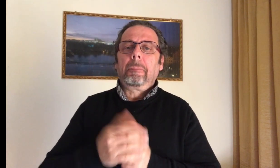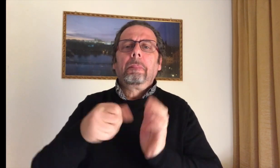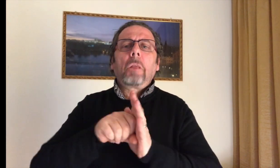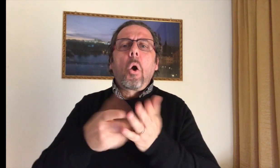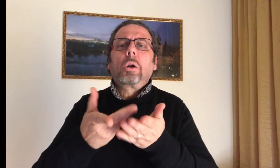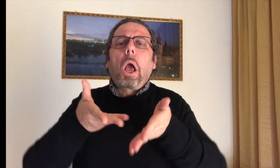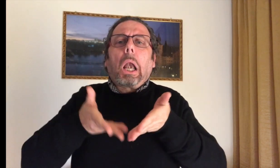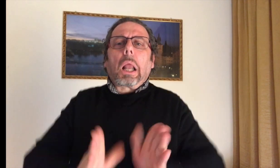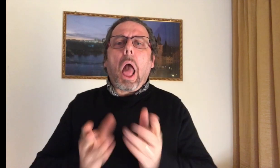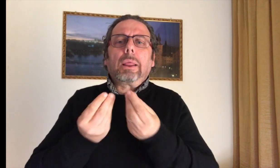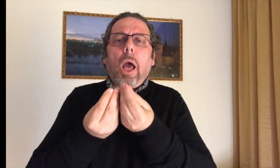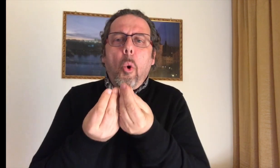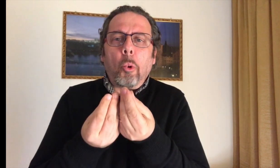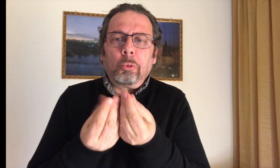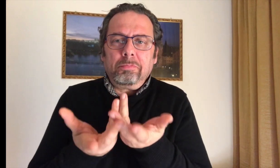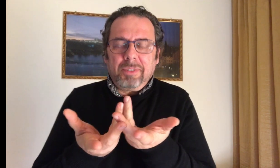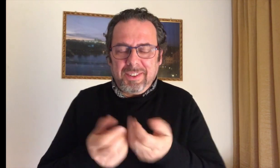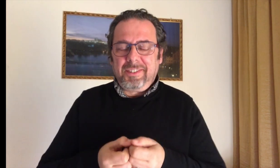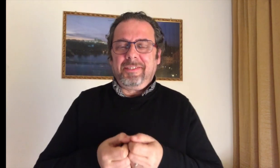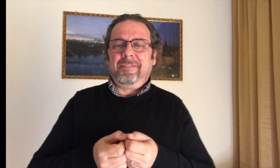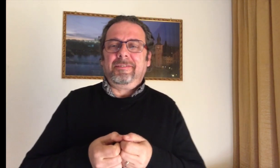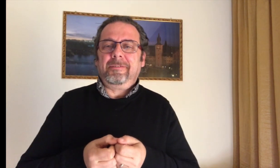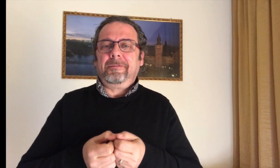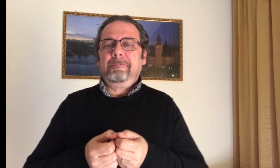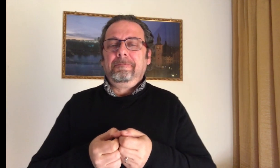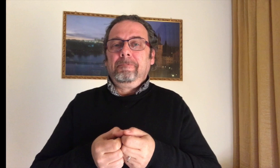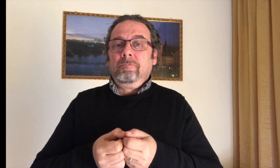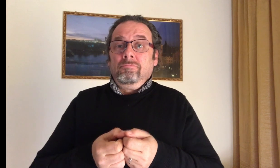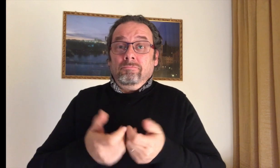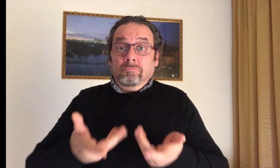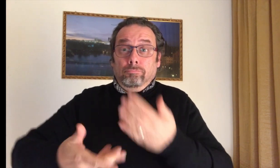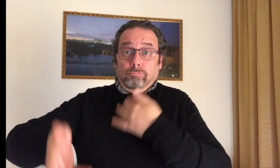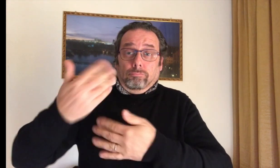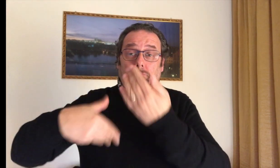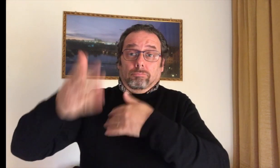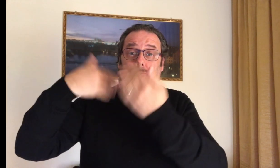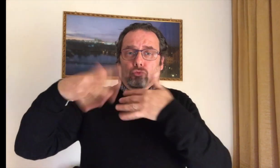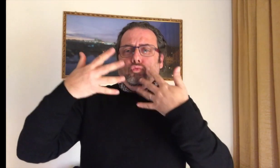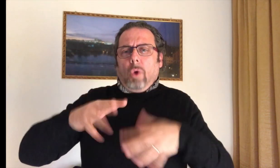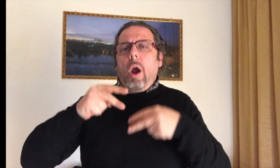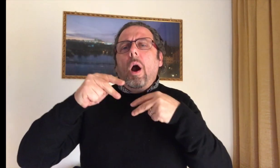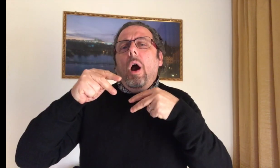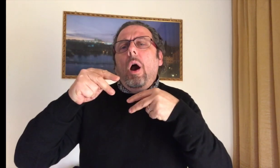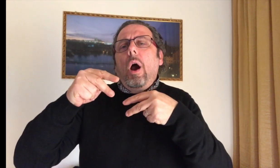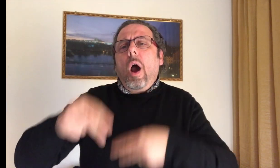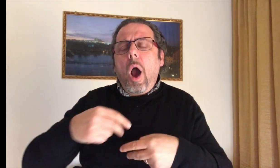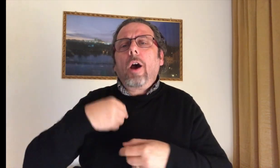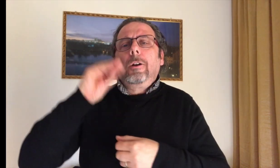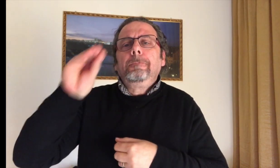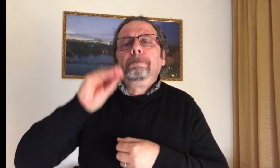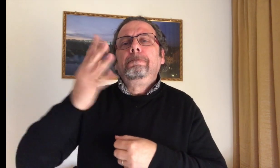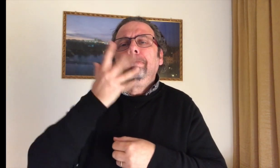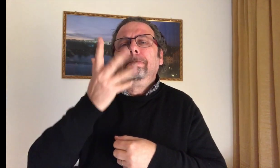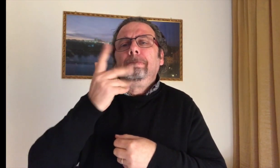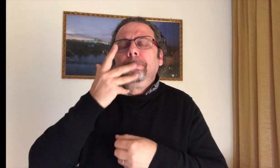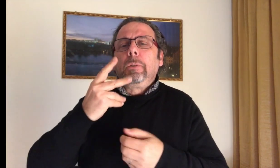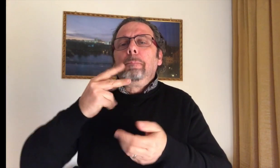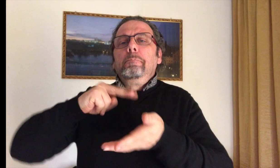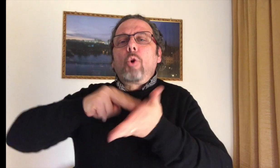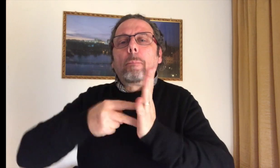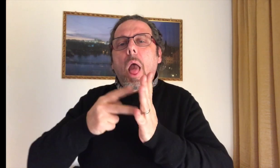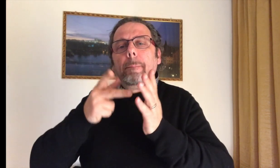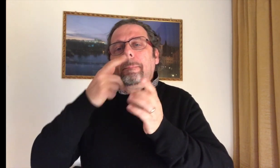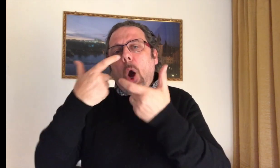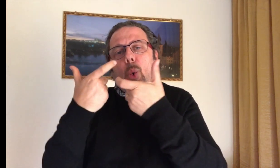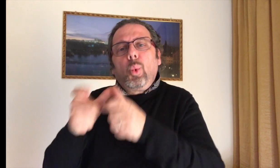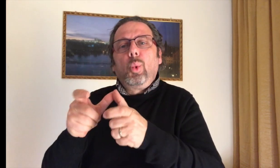Come è nata questa storia? Già da molti anni desideravo avere un settore all’interno del quale